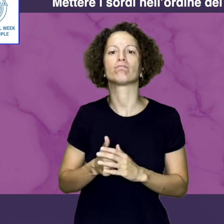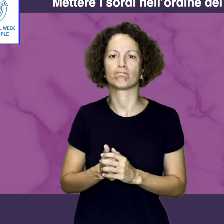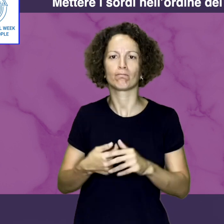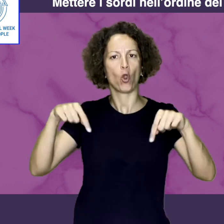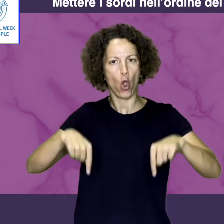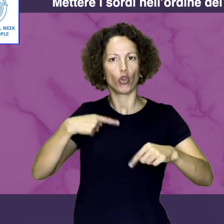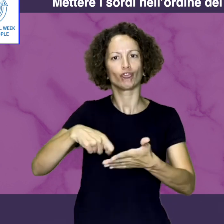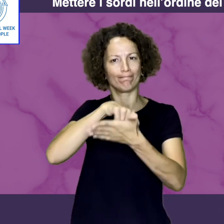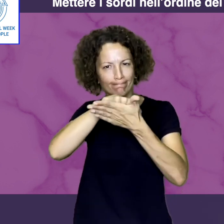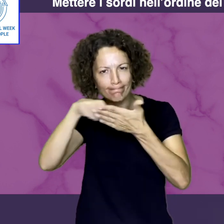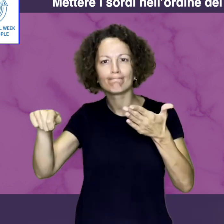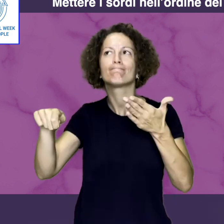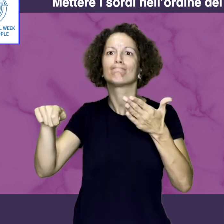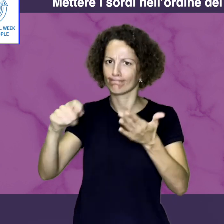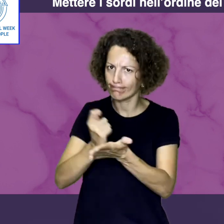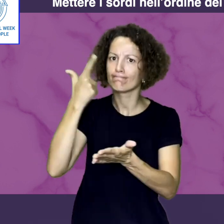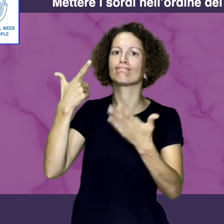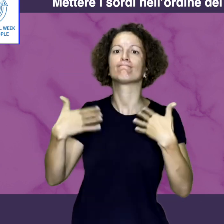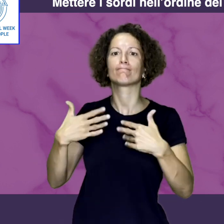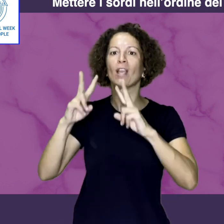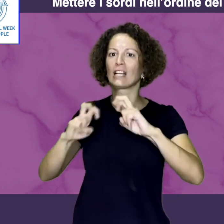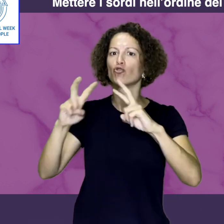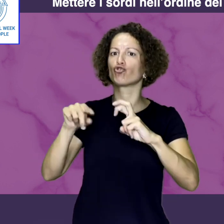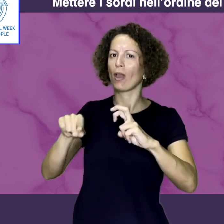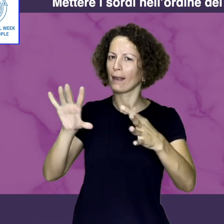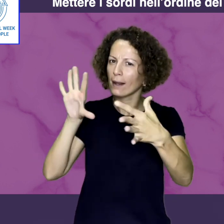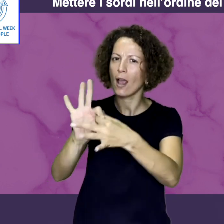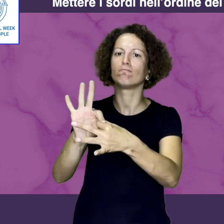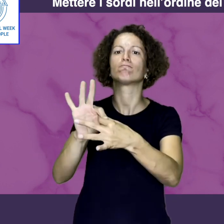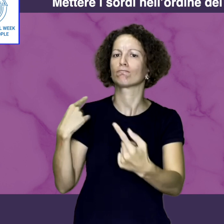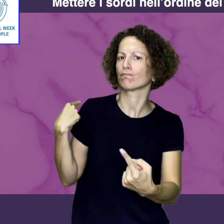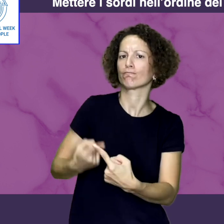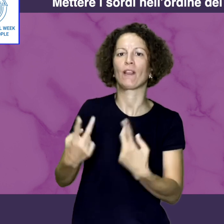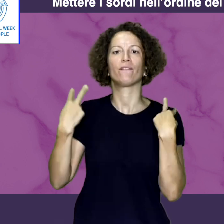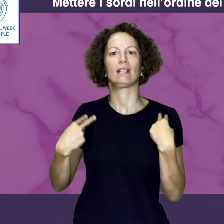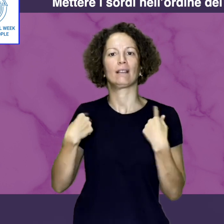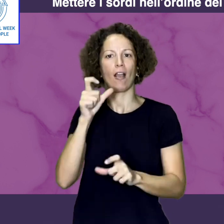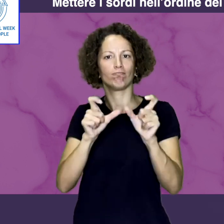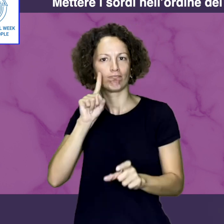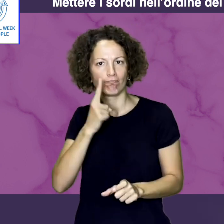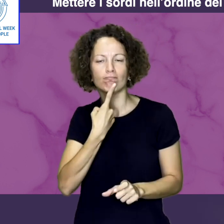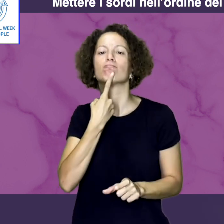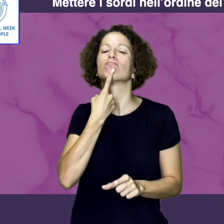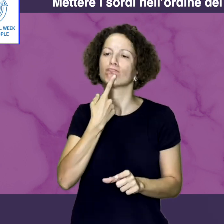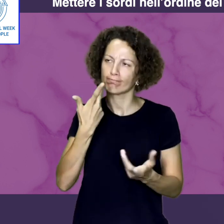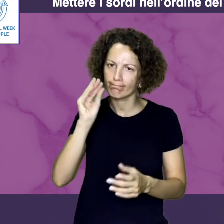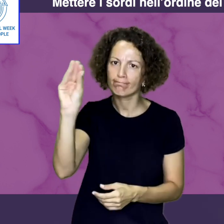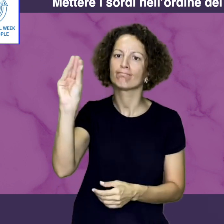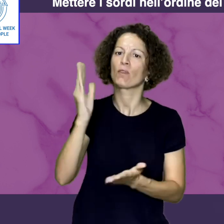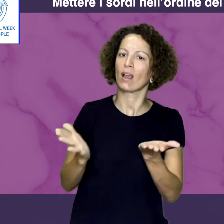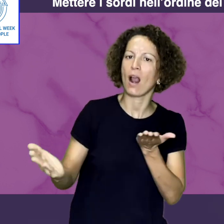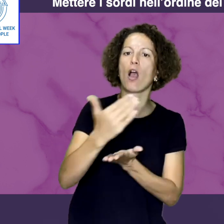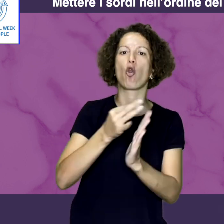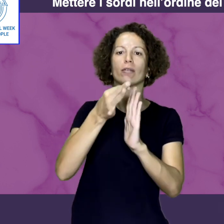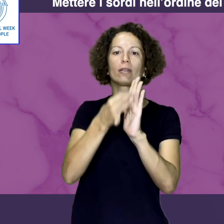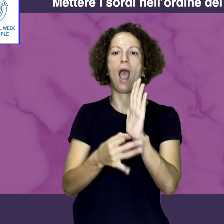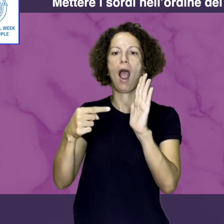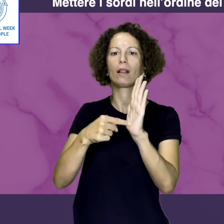Oggi evidenziamo la ricerca condotta finora sulla vita dei sordi e chiediamo una raccolta di dati più disaggregata e